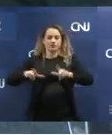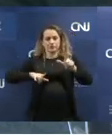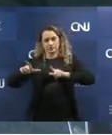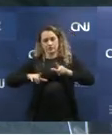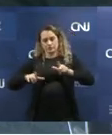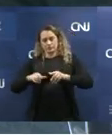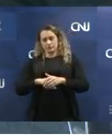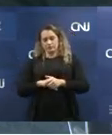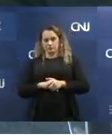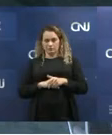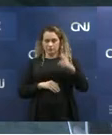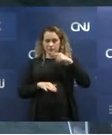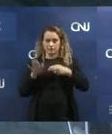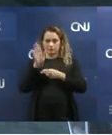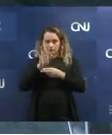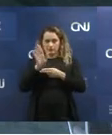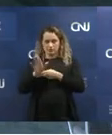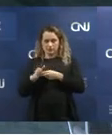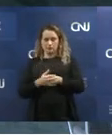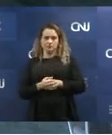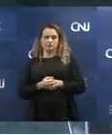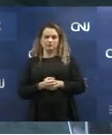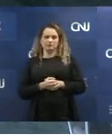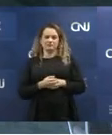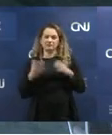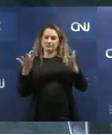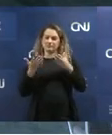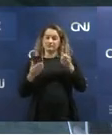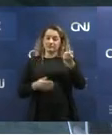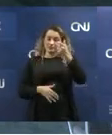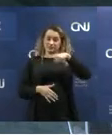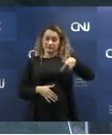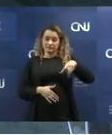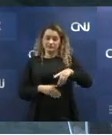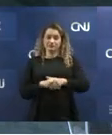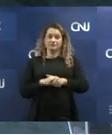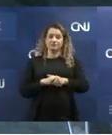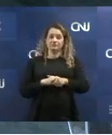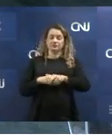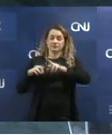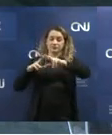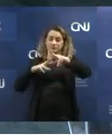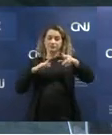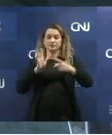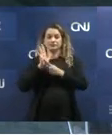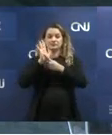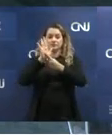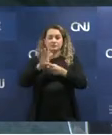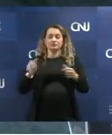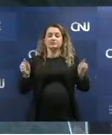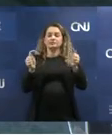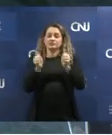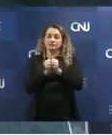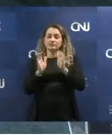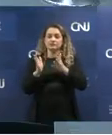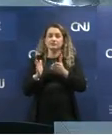Nesse sentido, se o presidente, mais uma vez rogando vênia às divergências apresentadas, eu acompanho integralmente a senhora corregedora. Pois não,